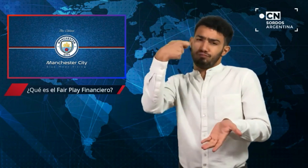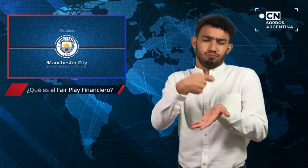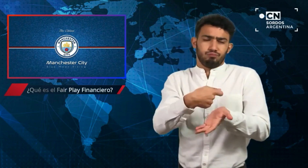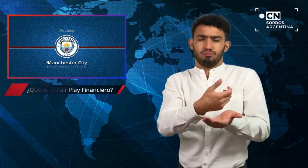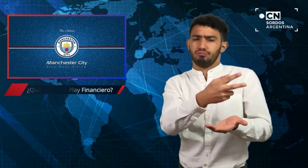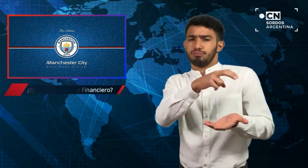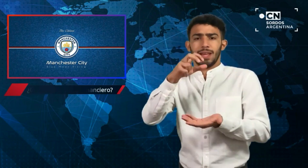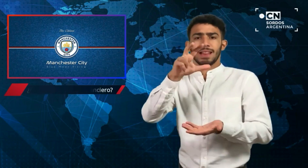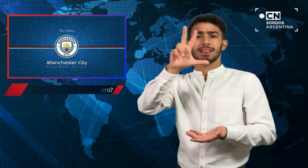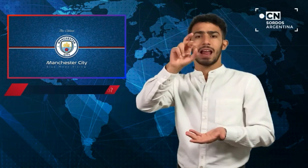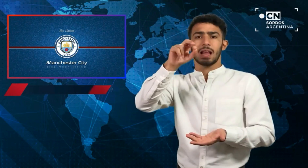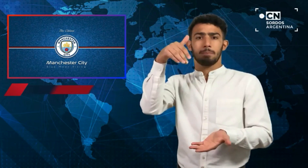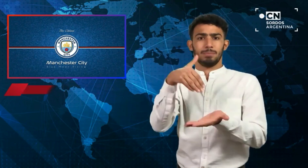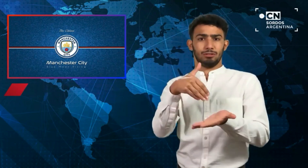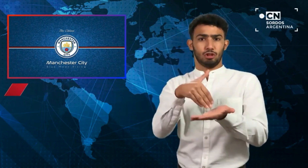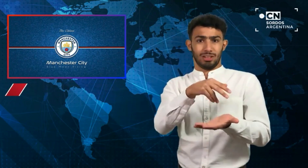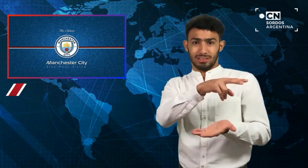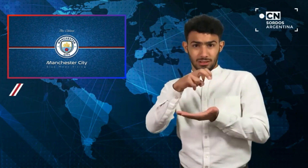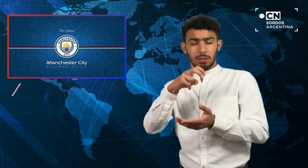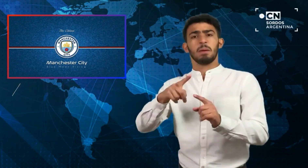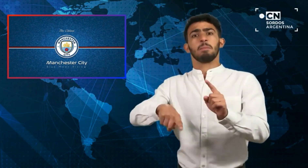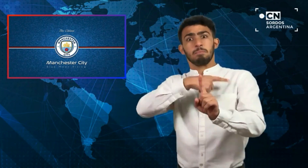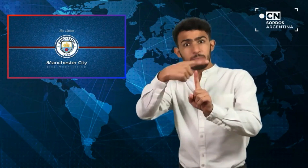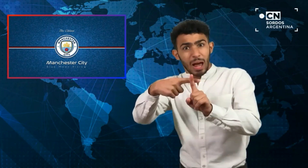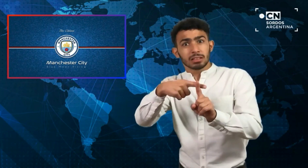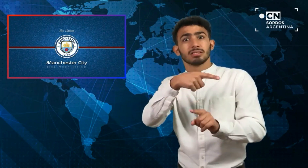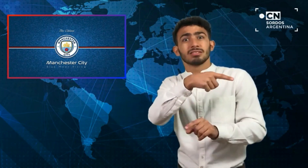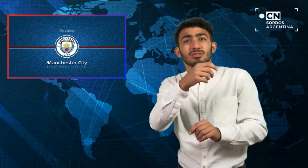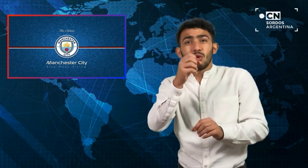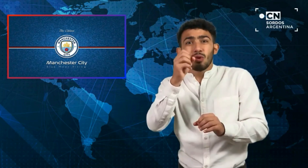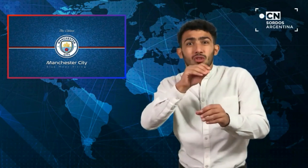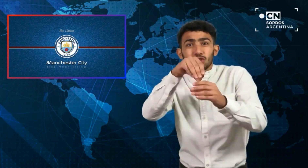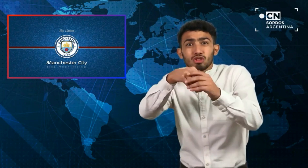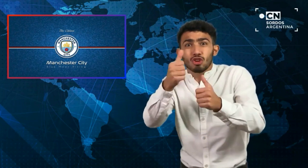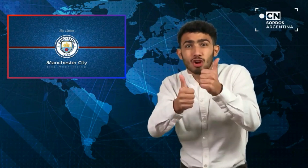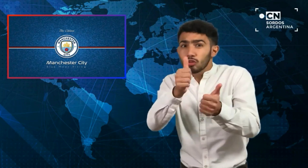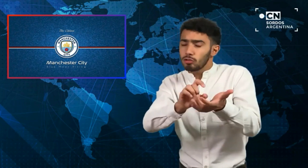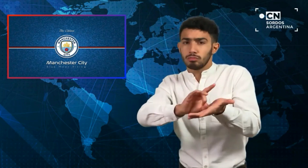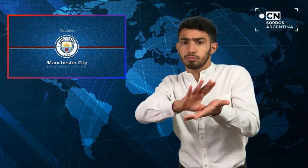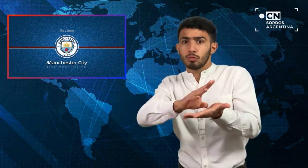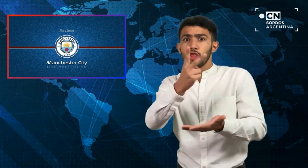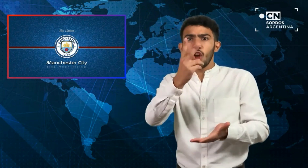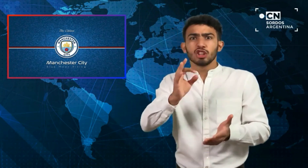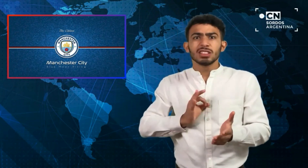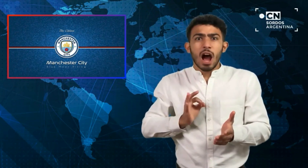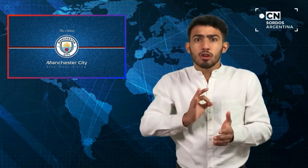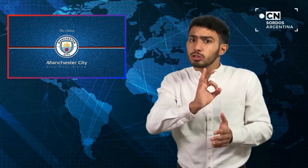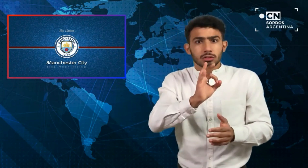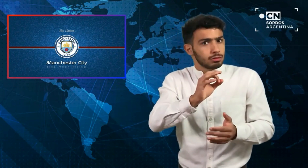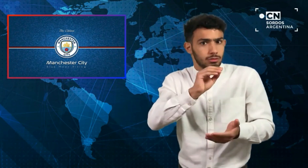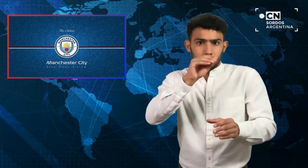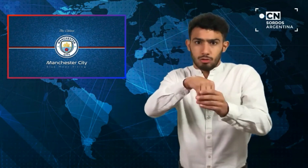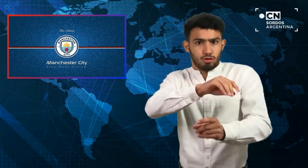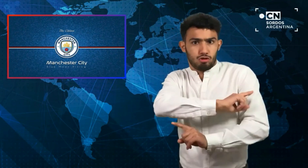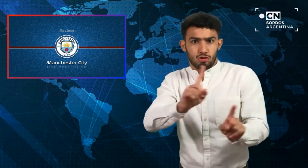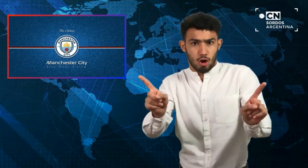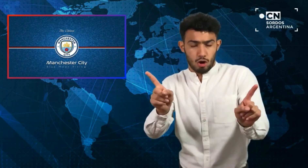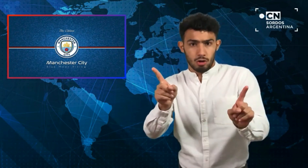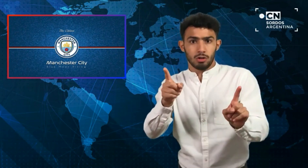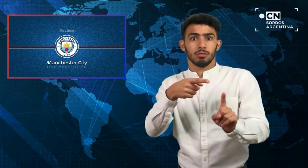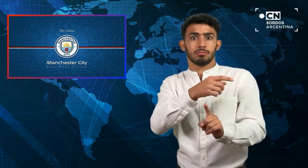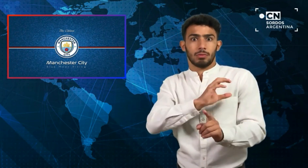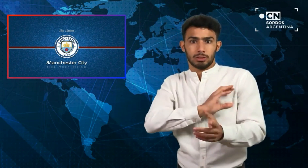con 30 millones de euros y la exclusión de competencias europeas por dos años.